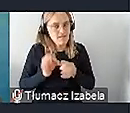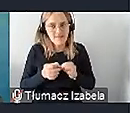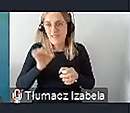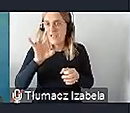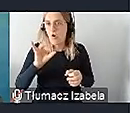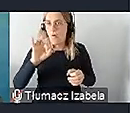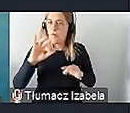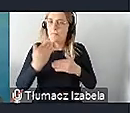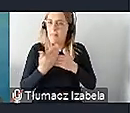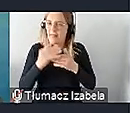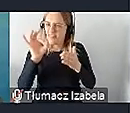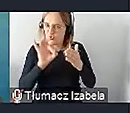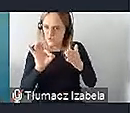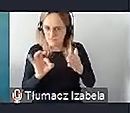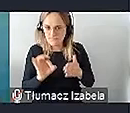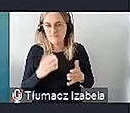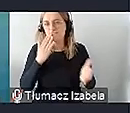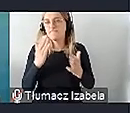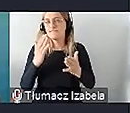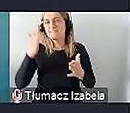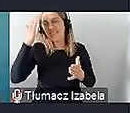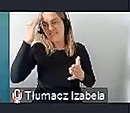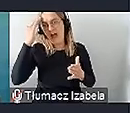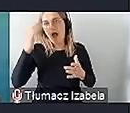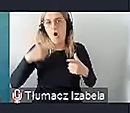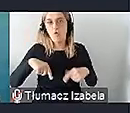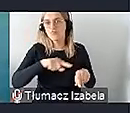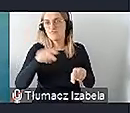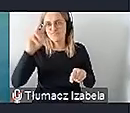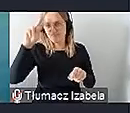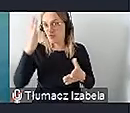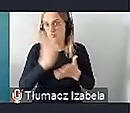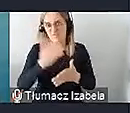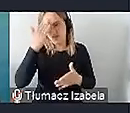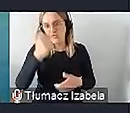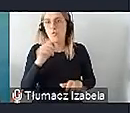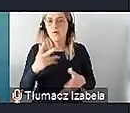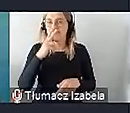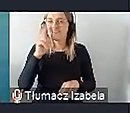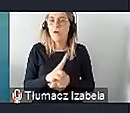Chodzi nam o narysowanie rozpoznawalnej ikony. I też o takie zaufanie do naszego umysłu,